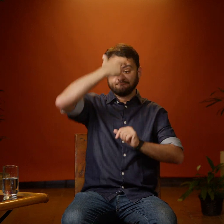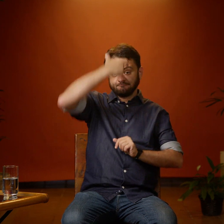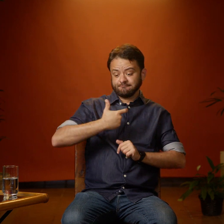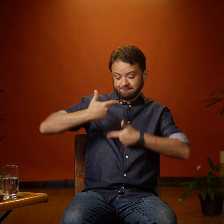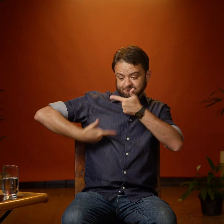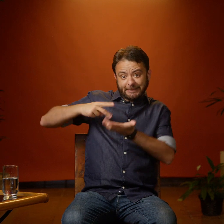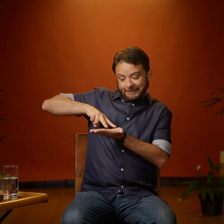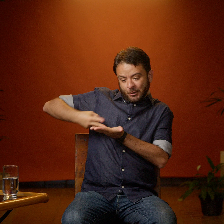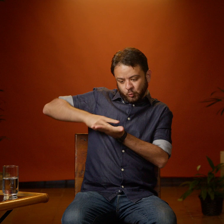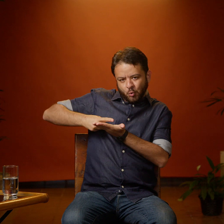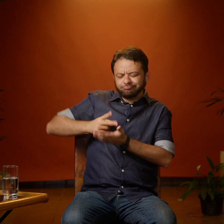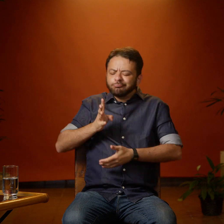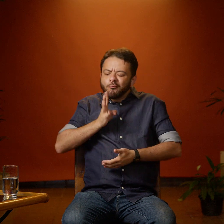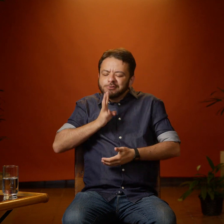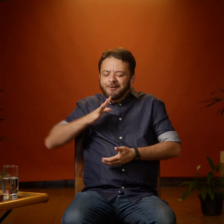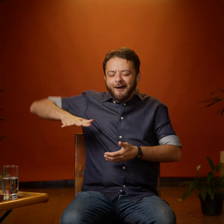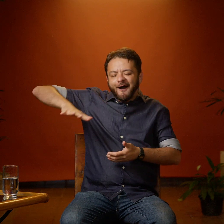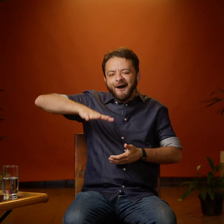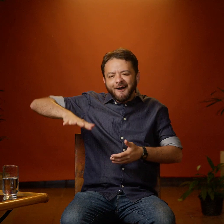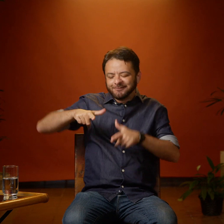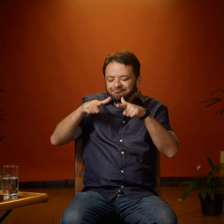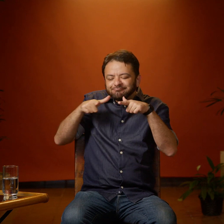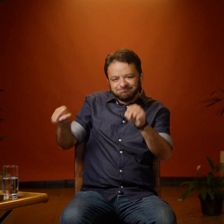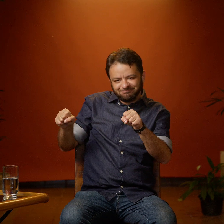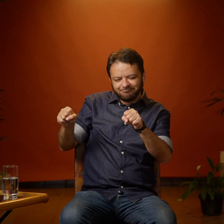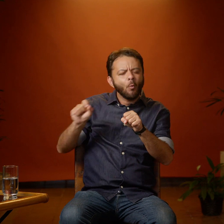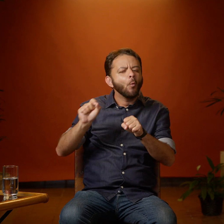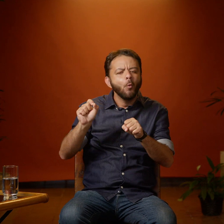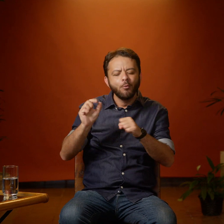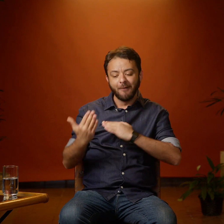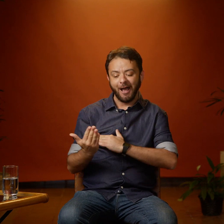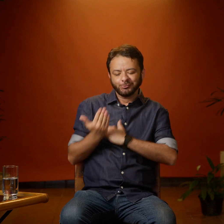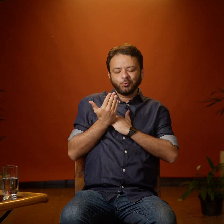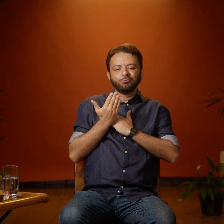Ele conhecer a parte da linguística para ajudar a combinar, esclarecer,